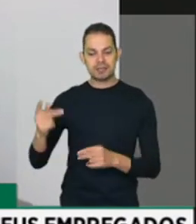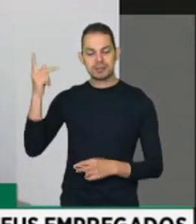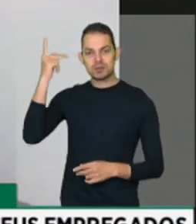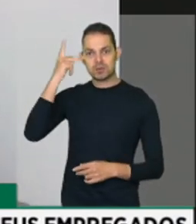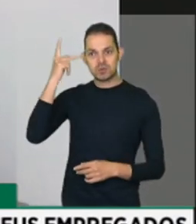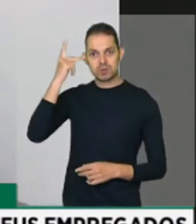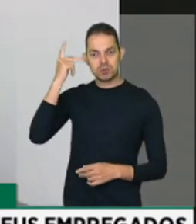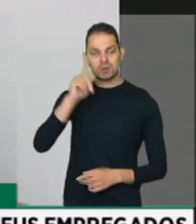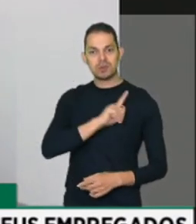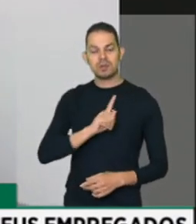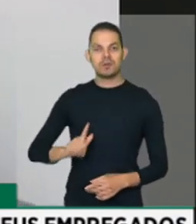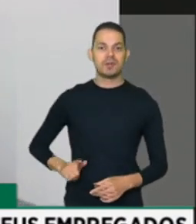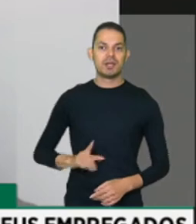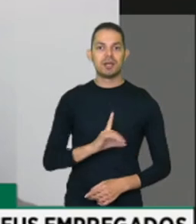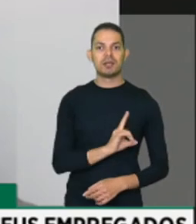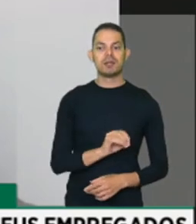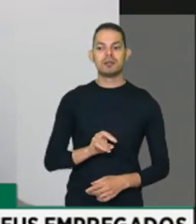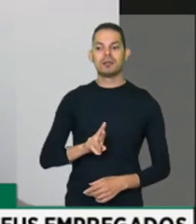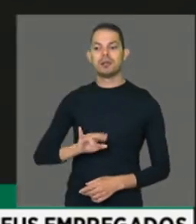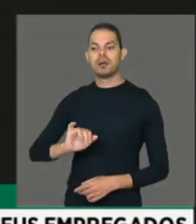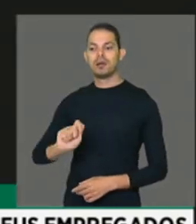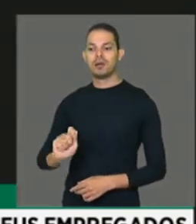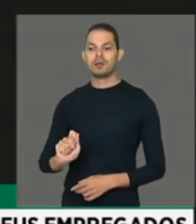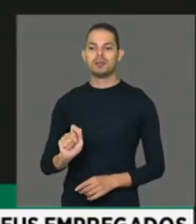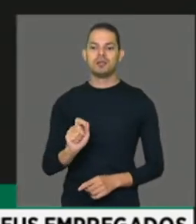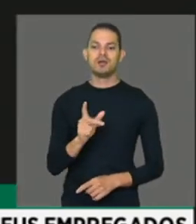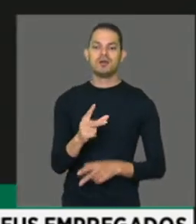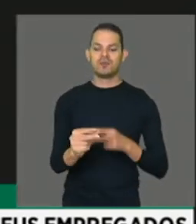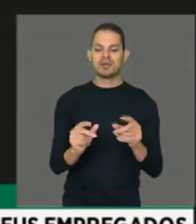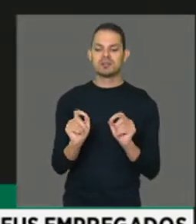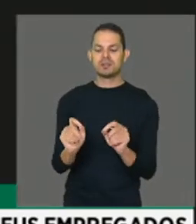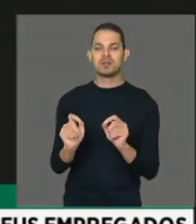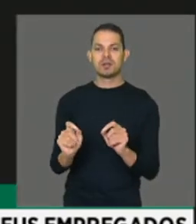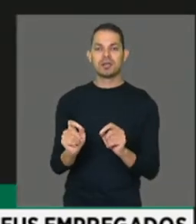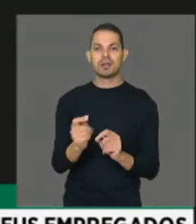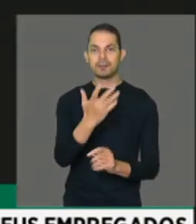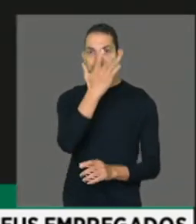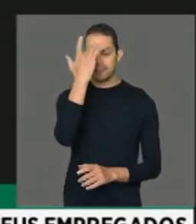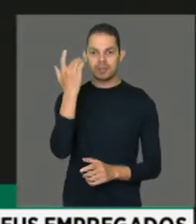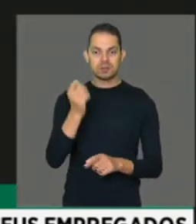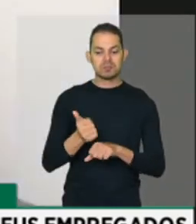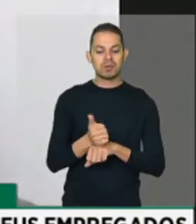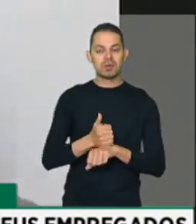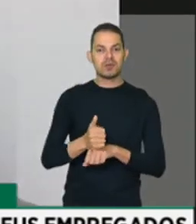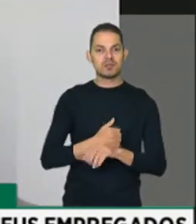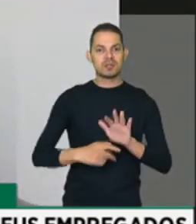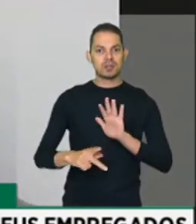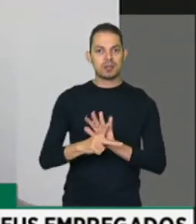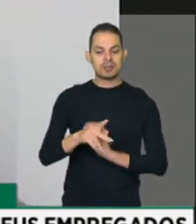O INÍCIO HOJE DA VACINAÇÃO FEITA EM SÃO PAULO PELO GOVERNADOR DÓRIA, DOS PROFISSIONAIS DA ÁREA DE SEGURANÇA PÚBLICA. ASSIM